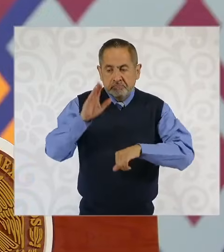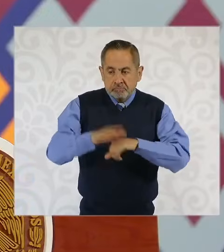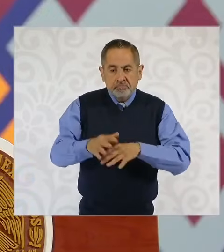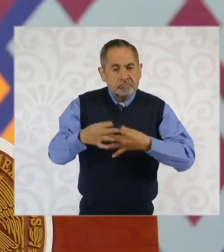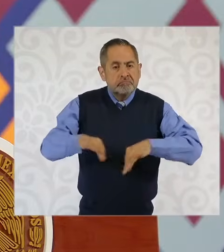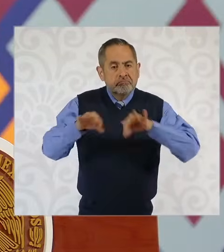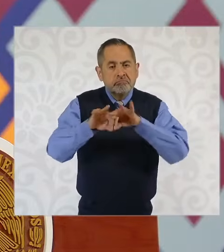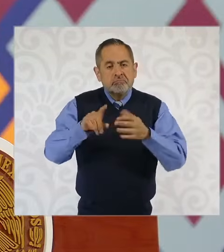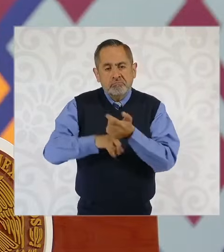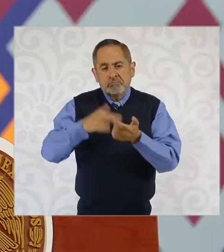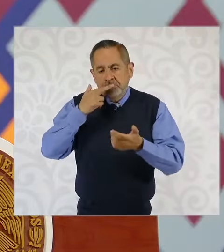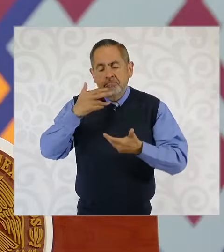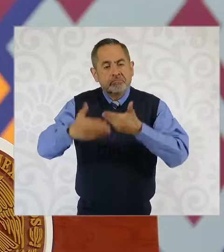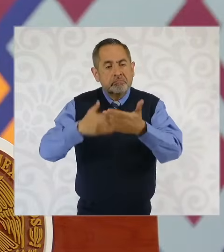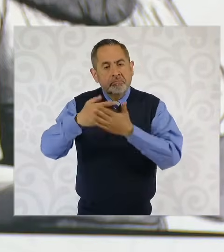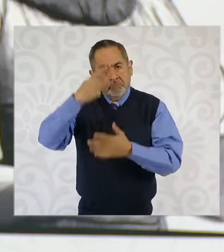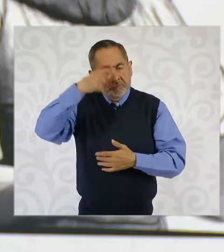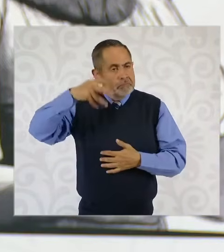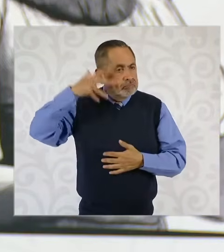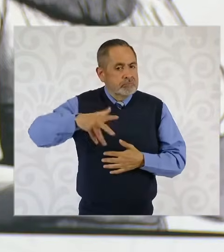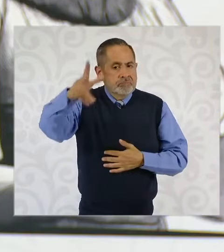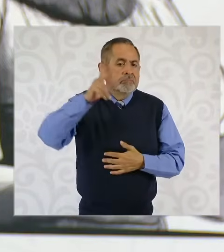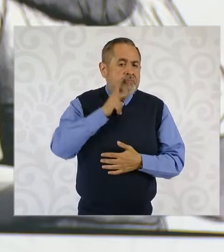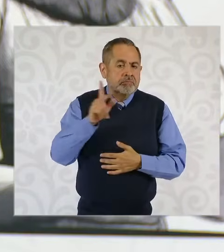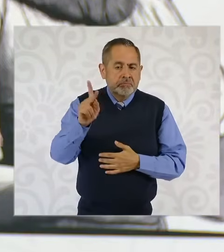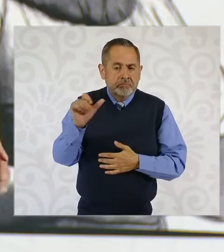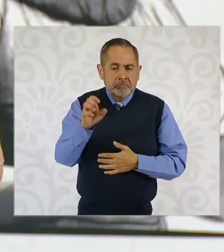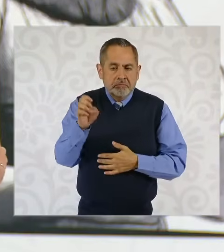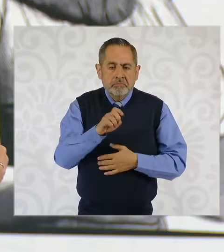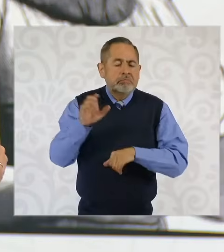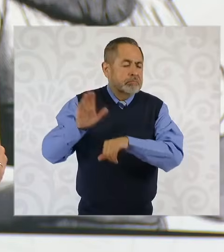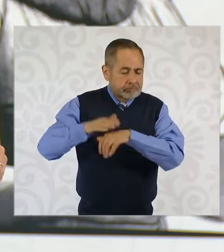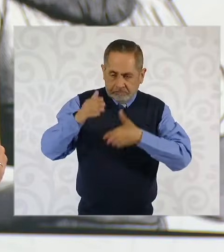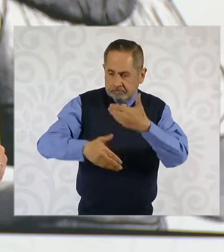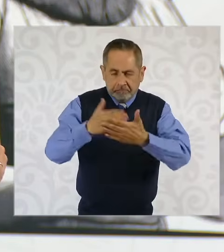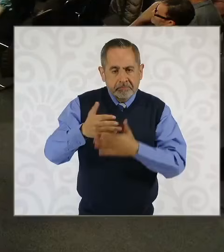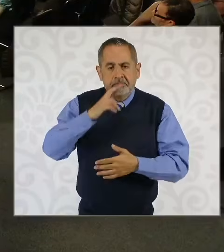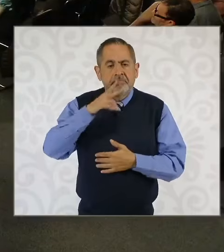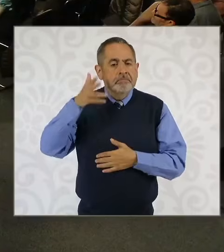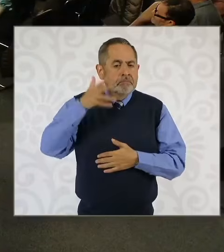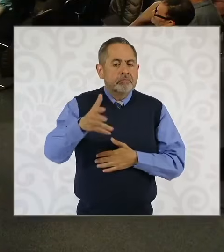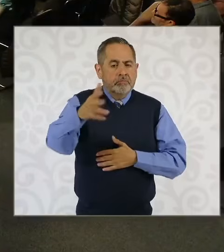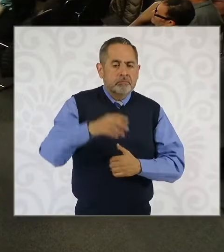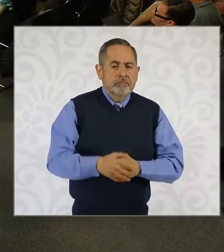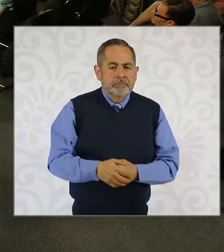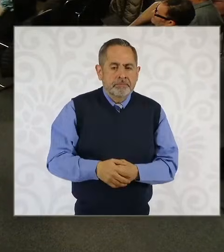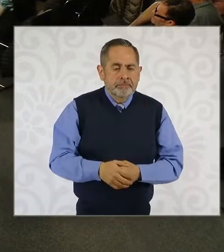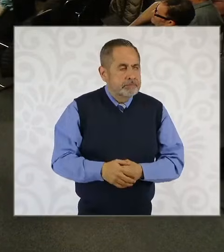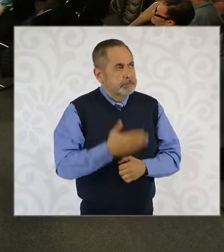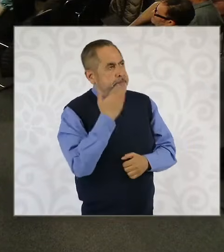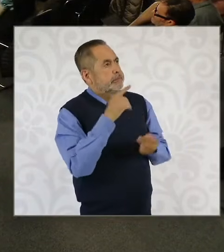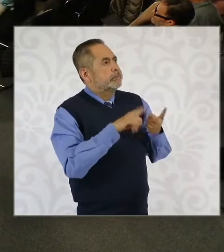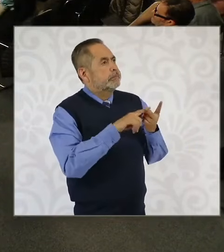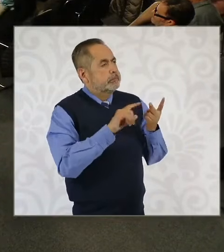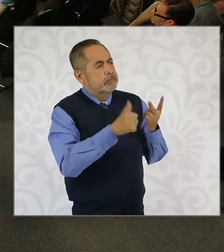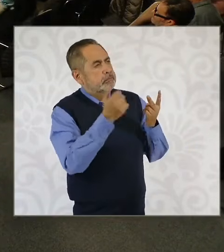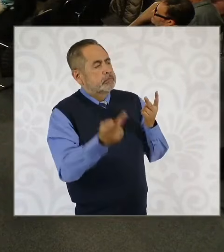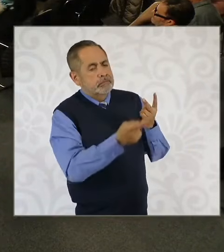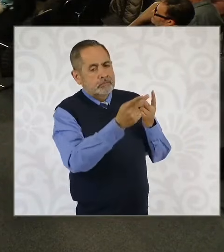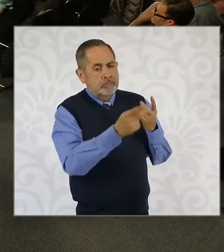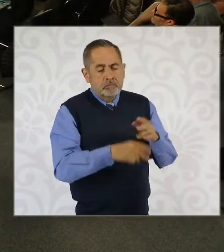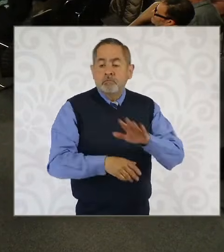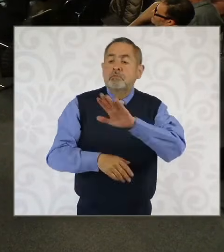Pemex para muchísimas generaciones en nuestro país bien mi siguiente pregunta es sobre y la gasolina